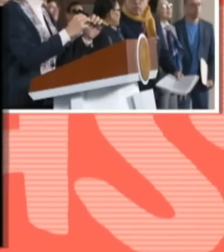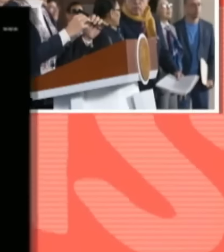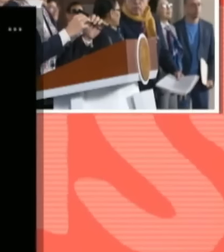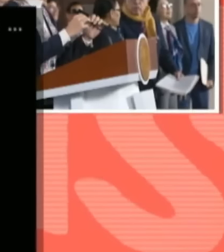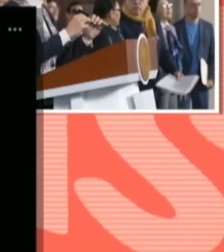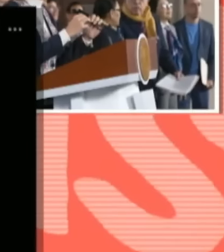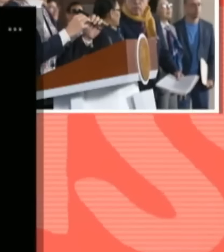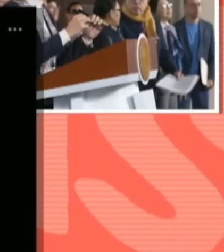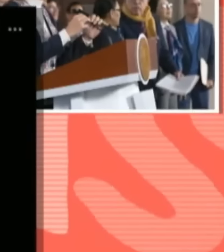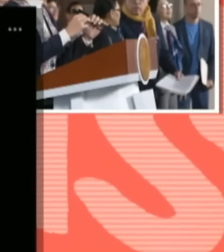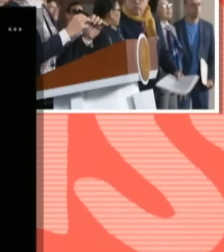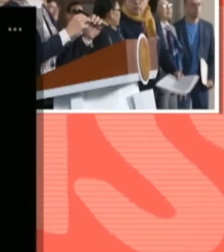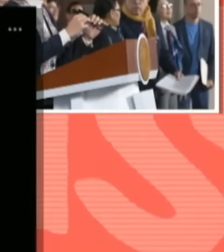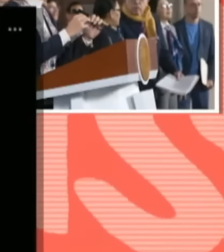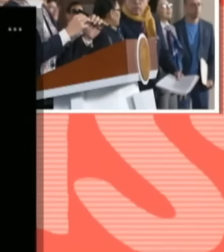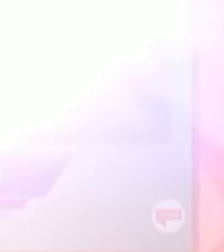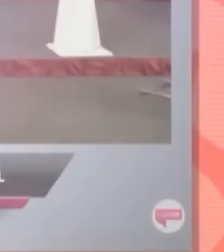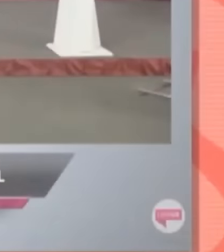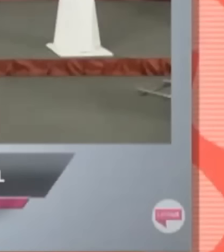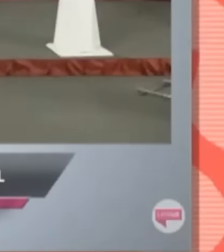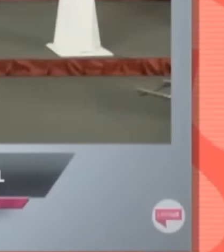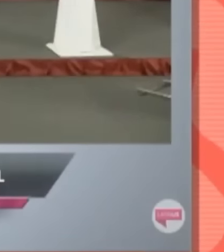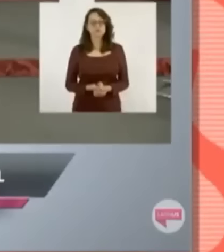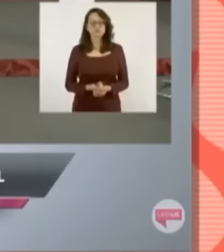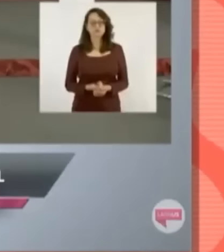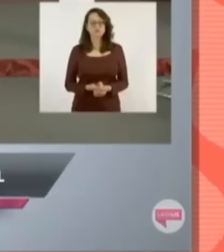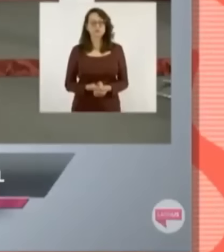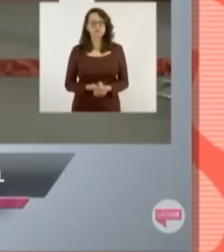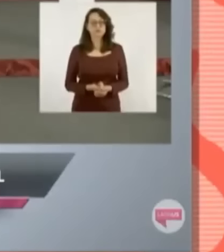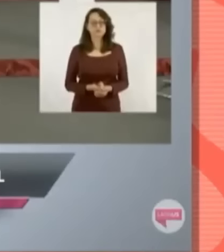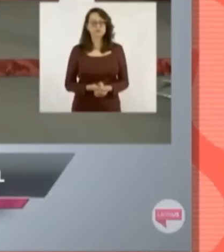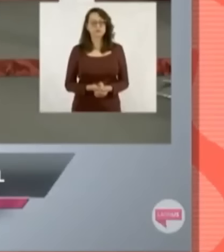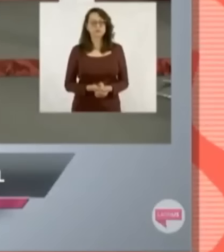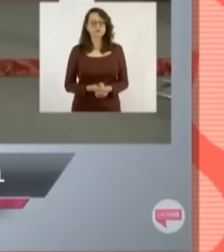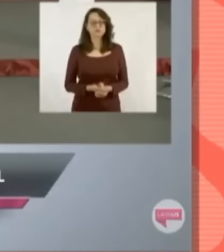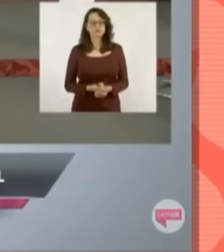plurinominales para aniquilar a la oposición. Es la primera vez en la historia que hay una reforma